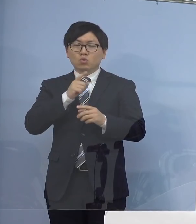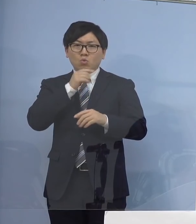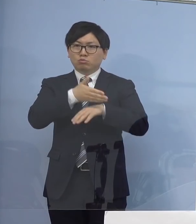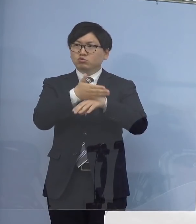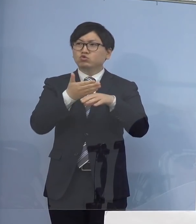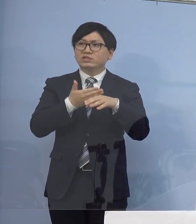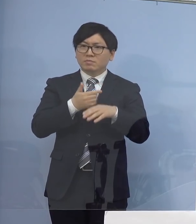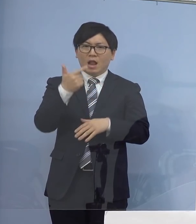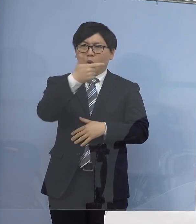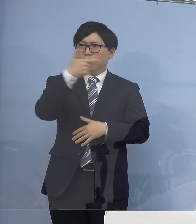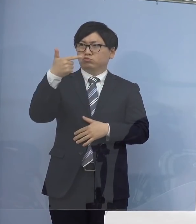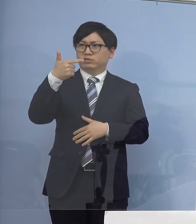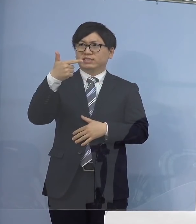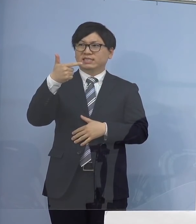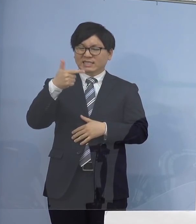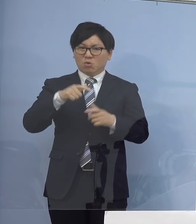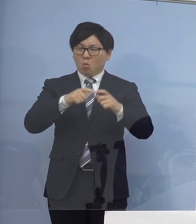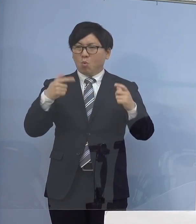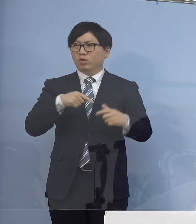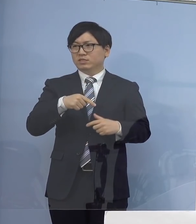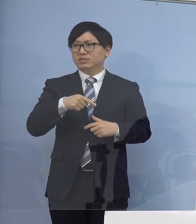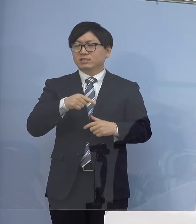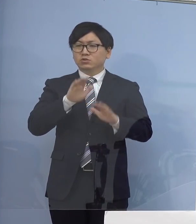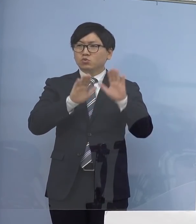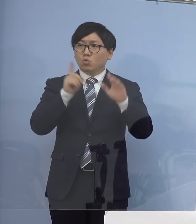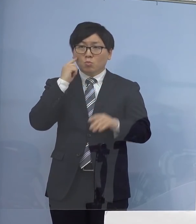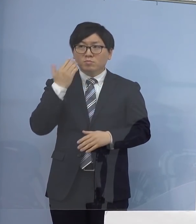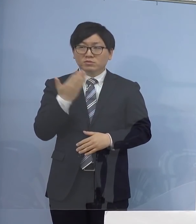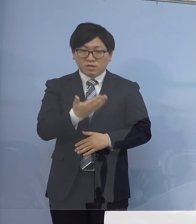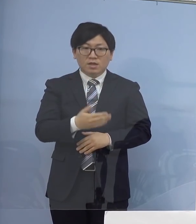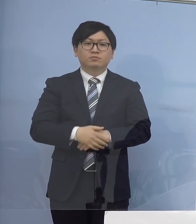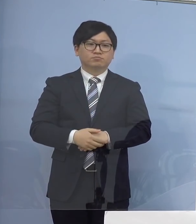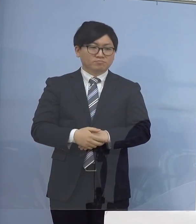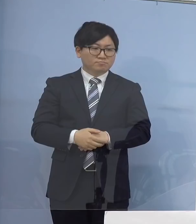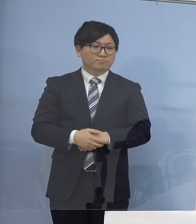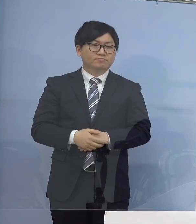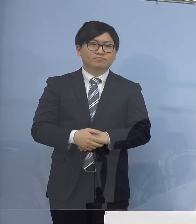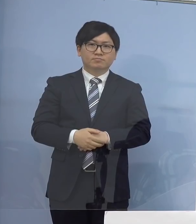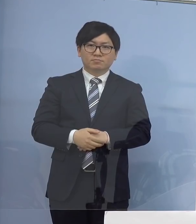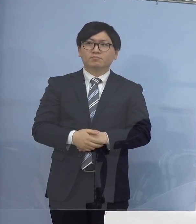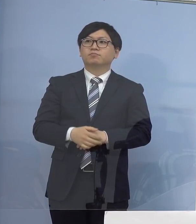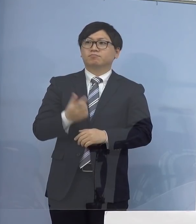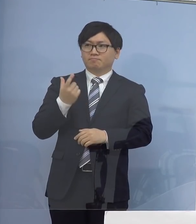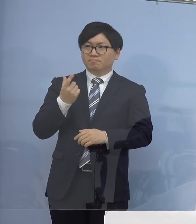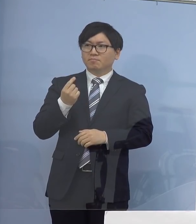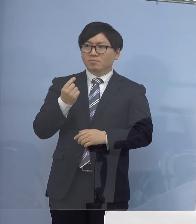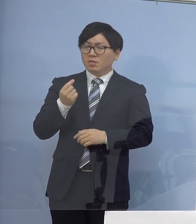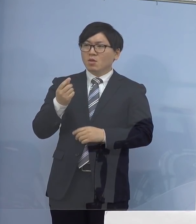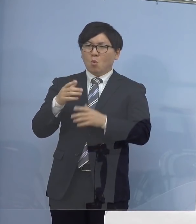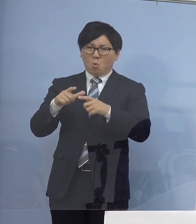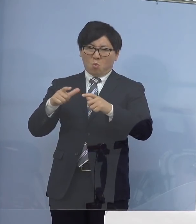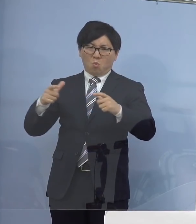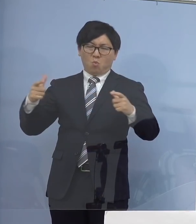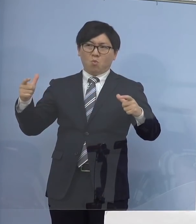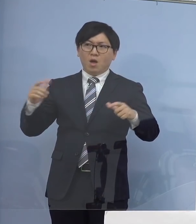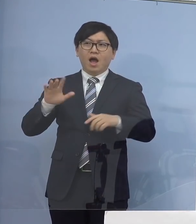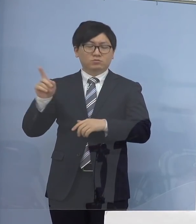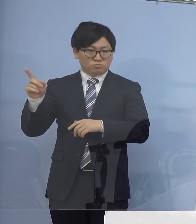それについてまず受け止めをお願いできますか （知事） こうした傾向が今続いてきているところでありまして